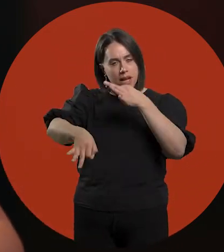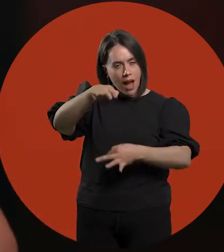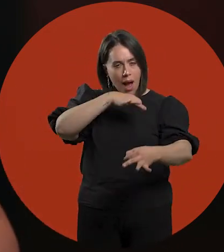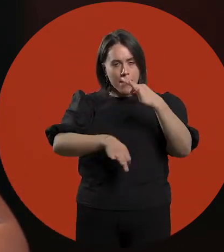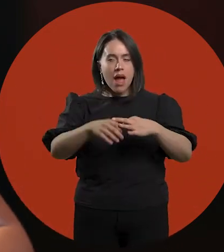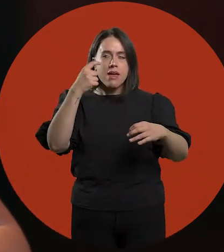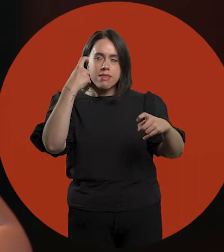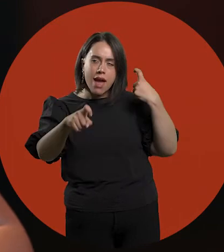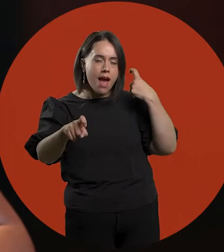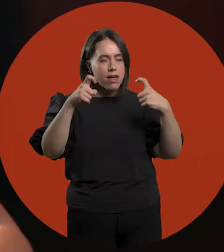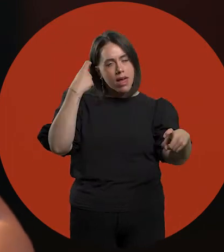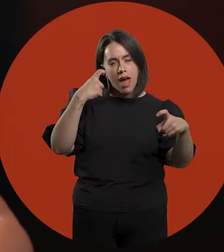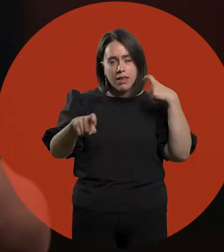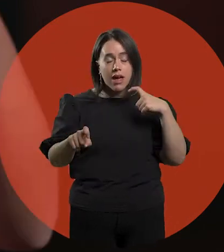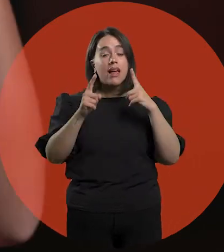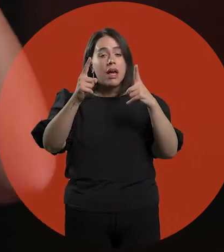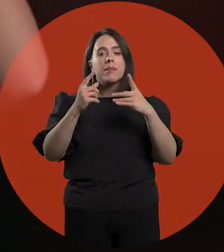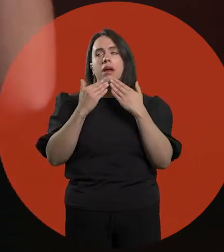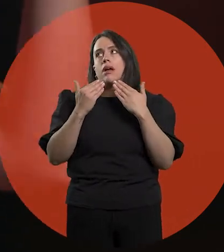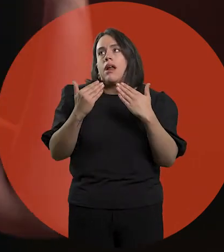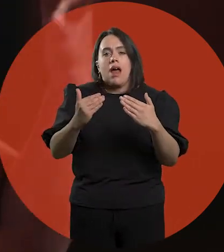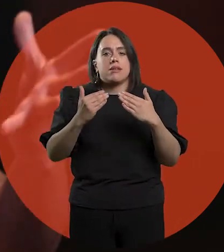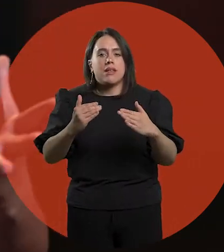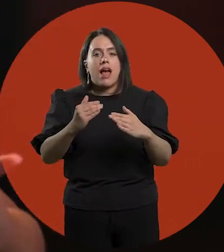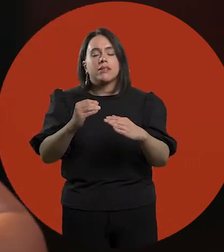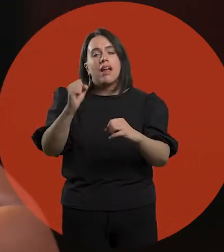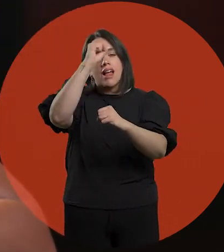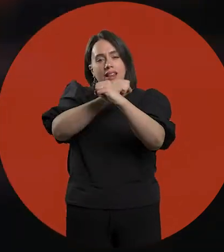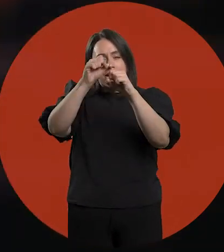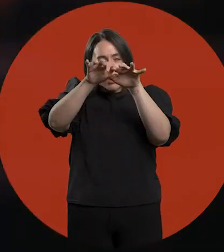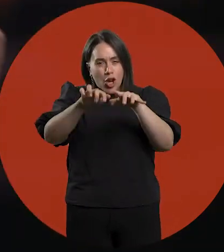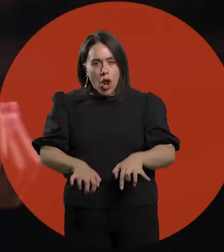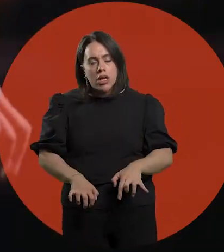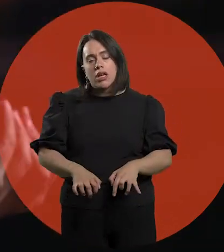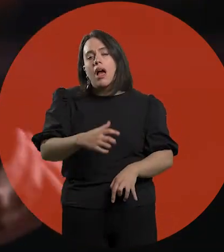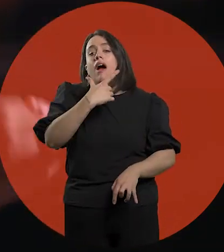La tecnología nos ha dado la magnífica facilidad de: